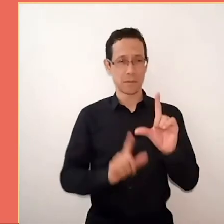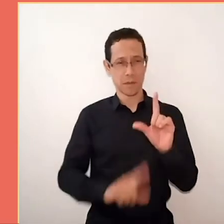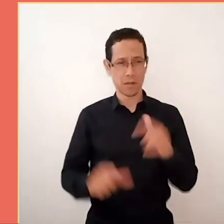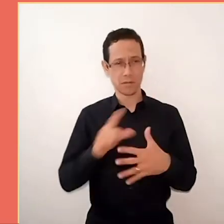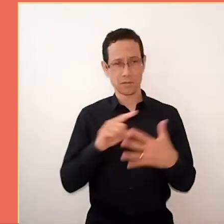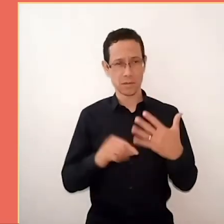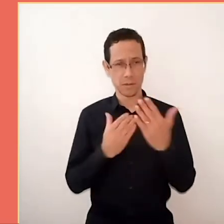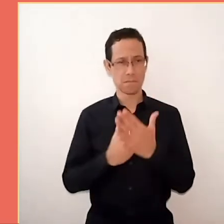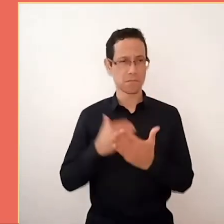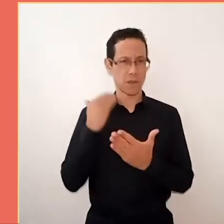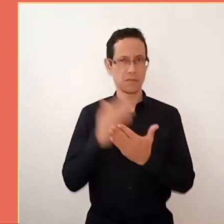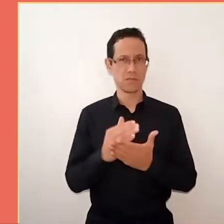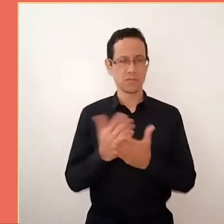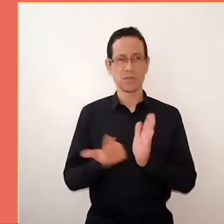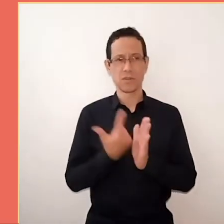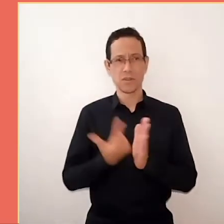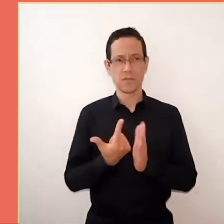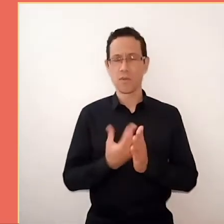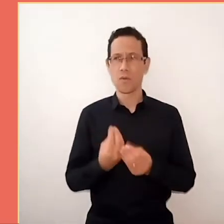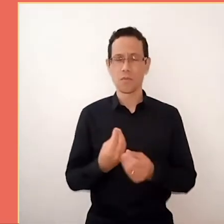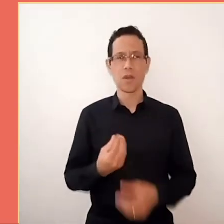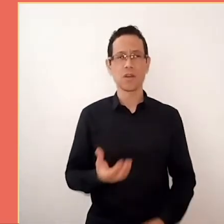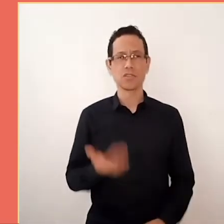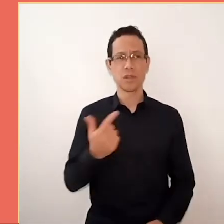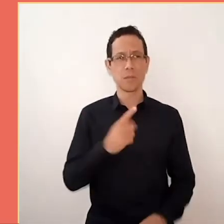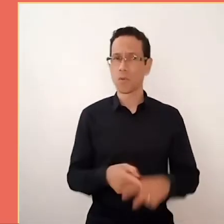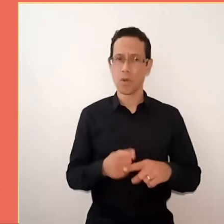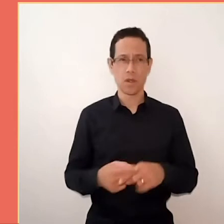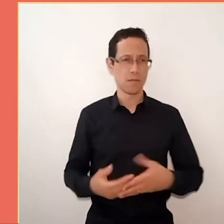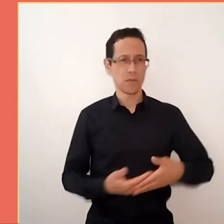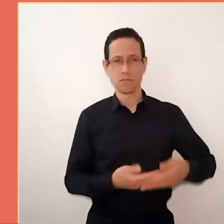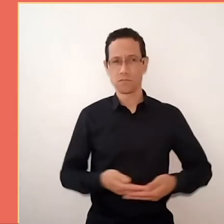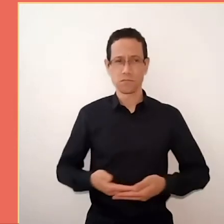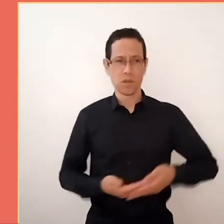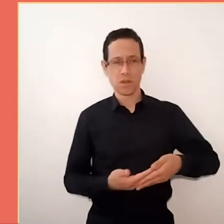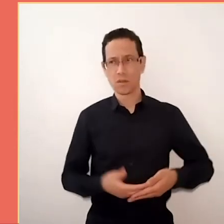ou não é um livro que ela vai tirar porque o bebê está chorando e ele está muito agitado e ela pega qualquer um.